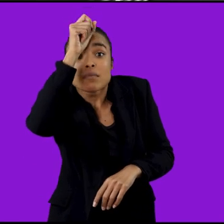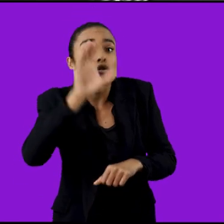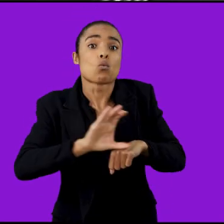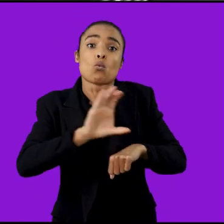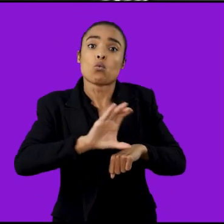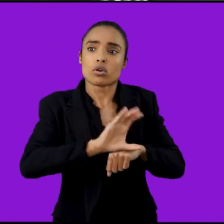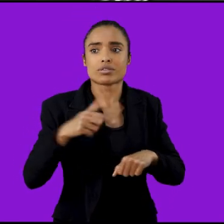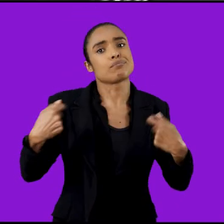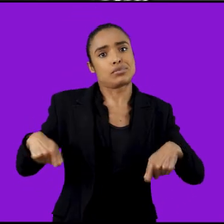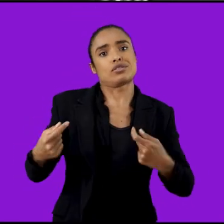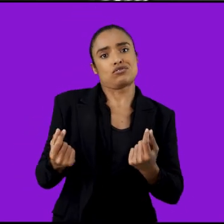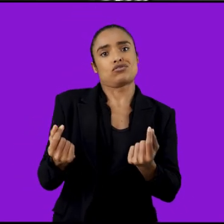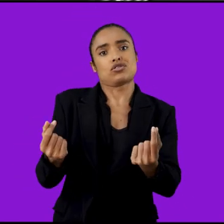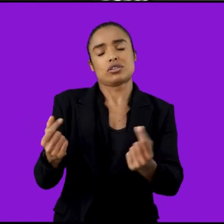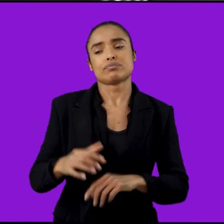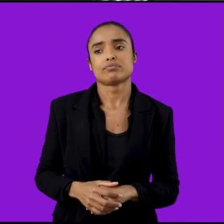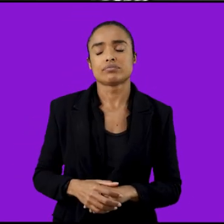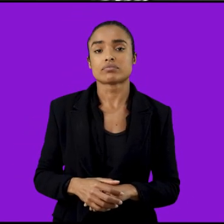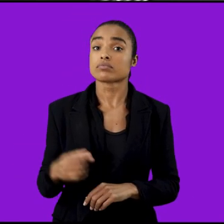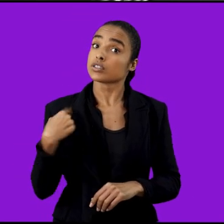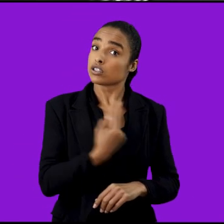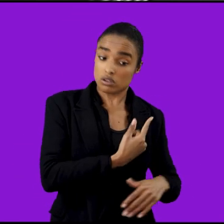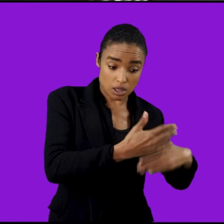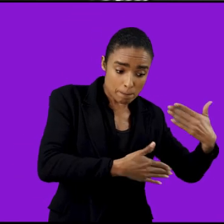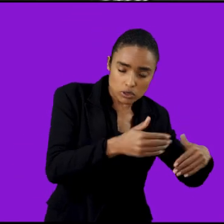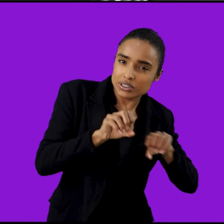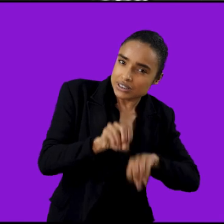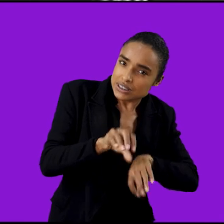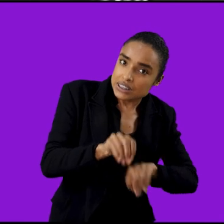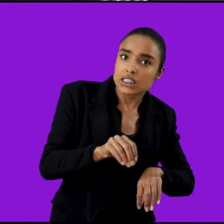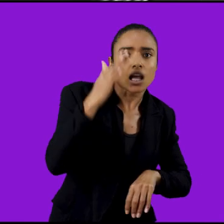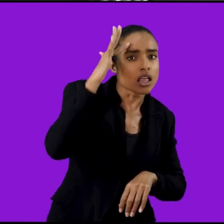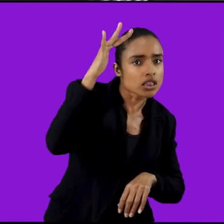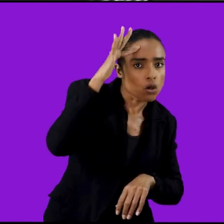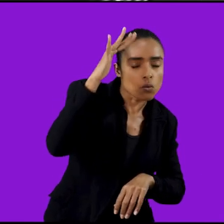feito o processo de educação, mas também com crédito e depois tenho sim os processos